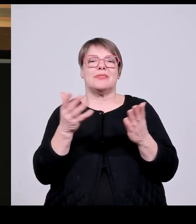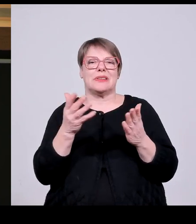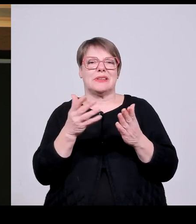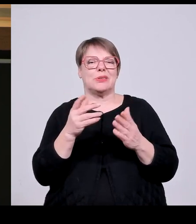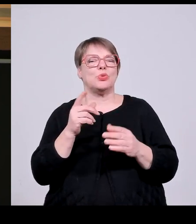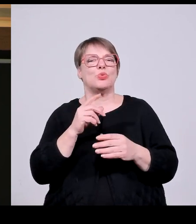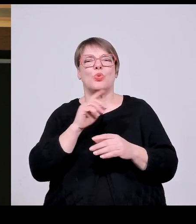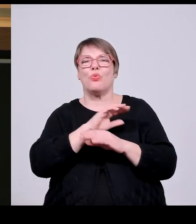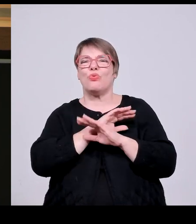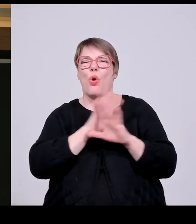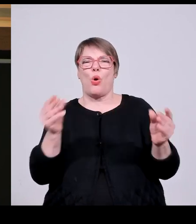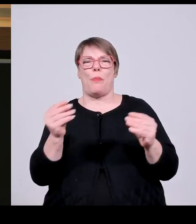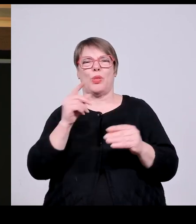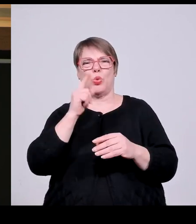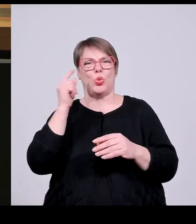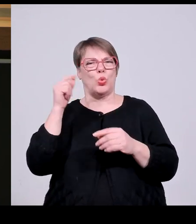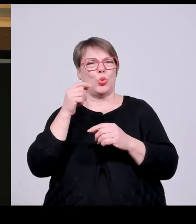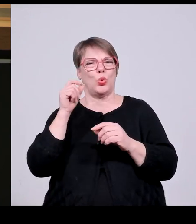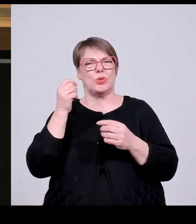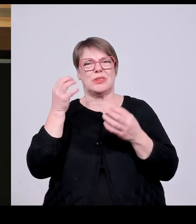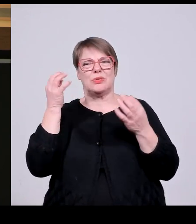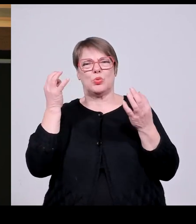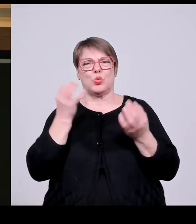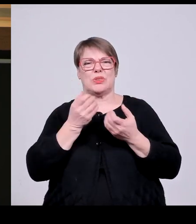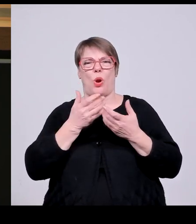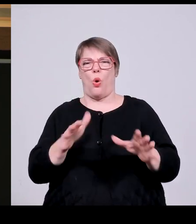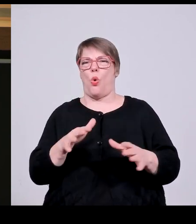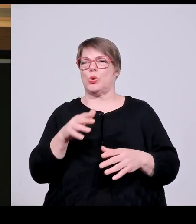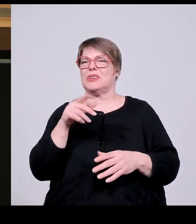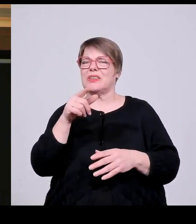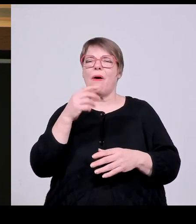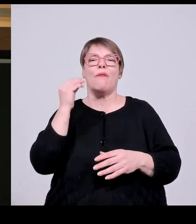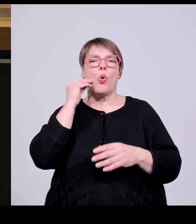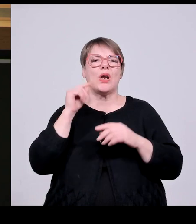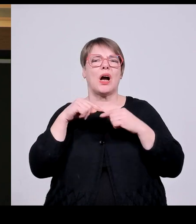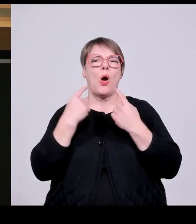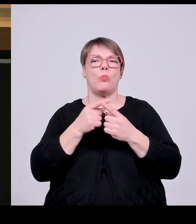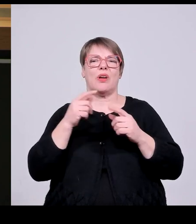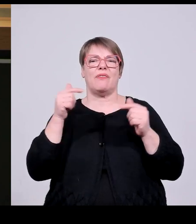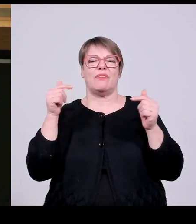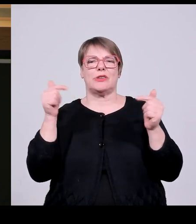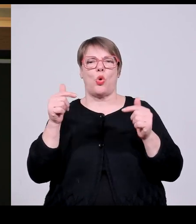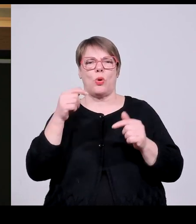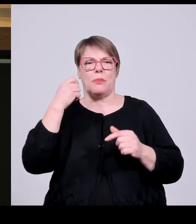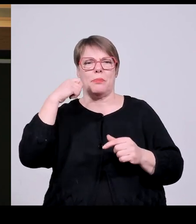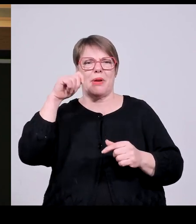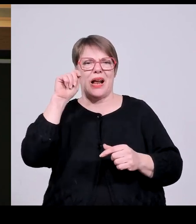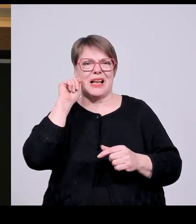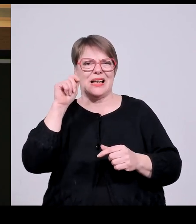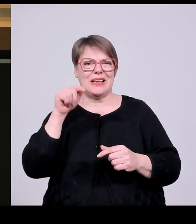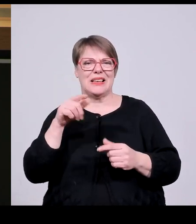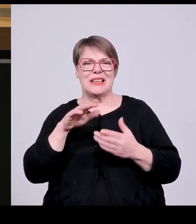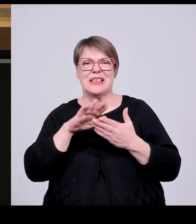einmal und die CDU nach drei Jahren dann auch noch mal. alles gibt es 4 Anträge, diese Wohnraumversorgung aufzulösen.